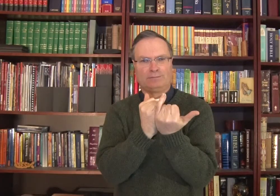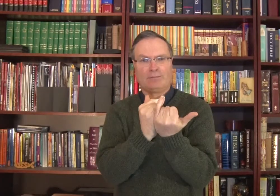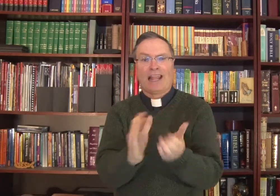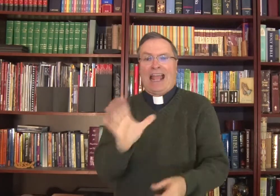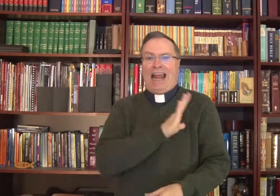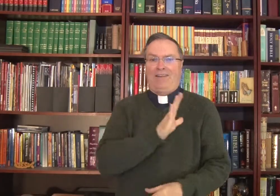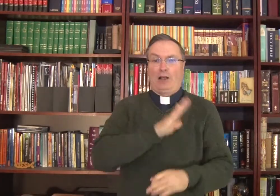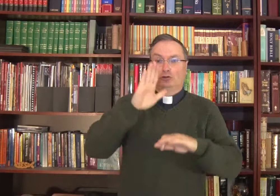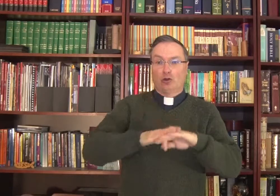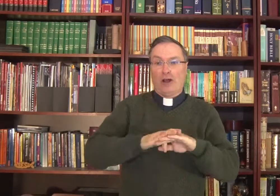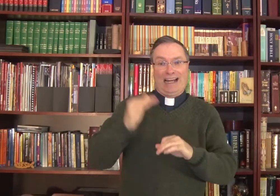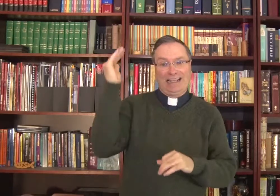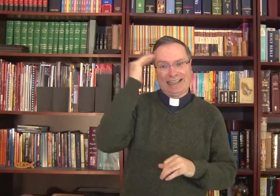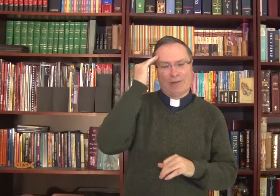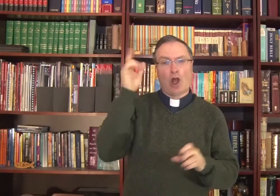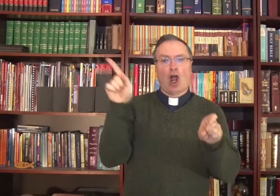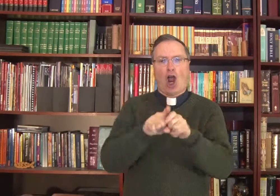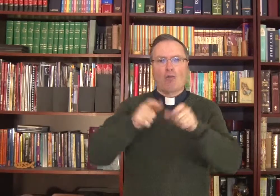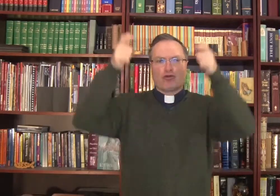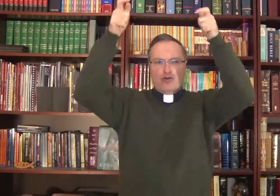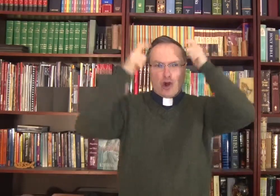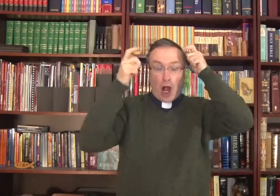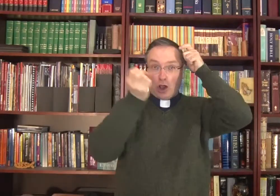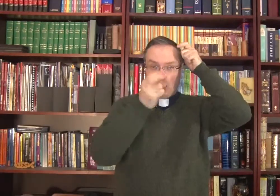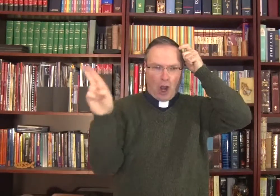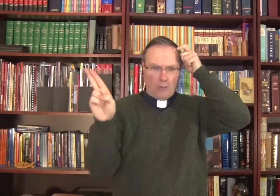Elles avaient sur la tête comme une couronne d’or,